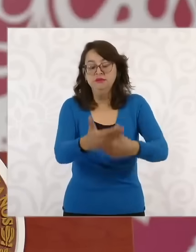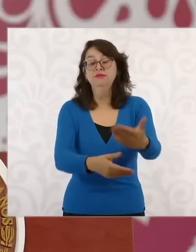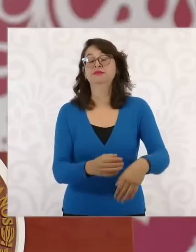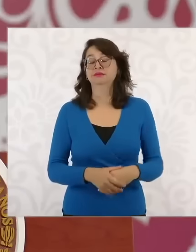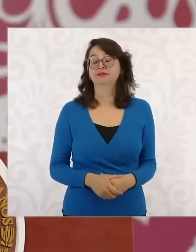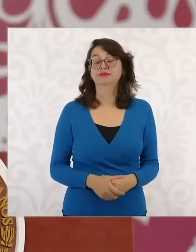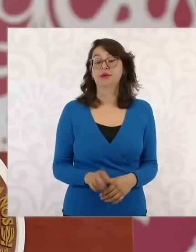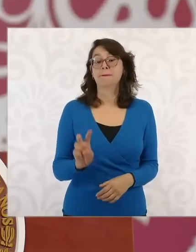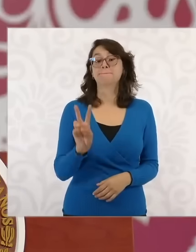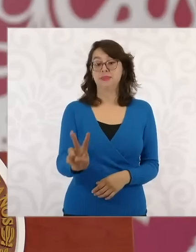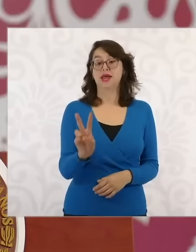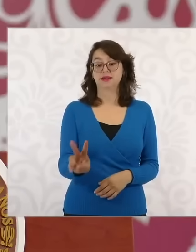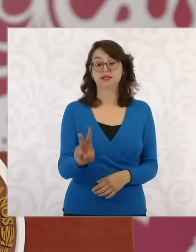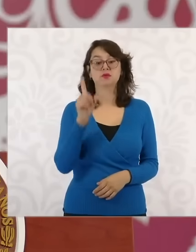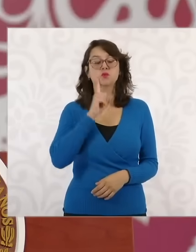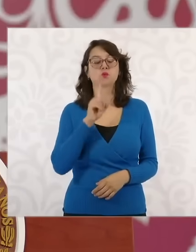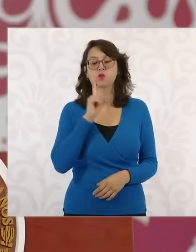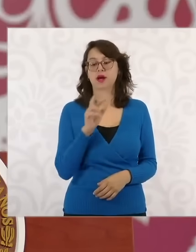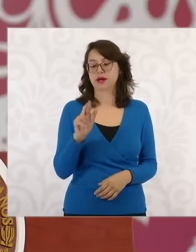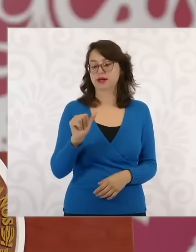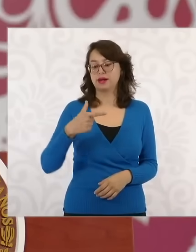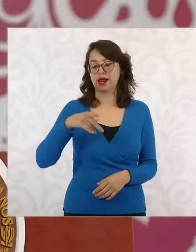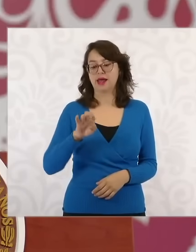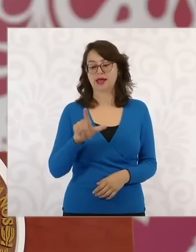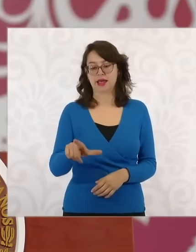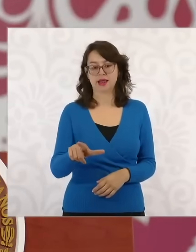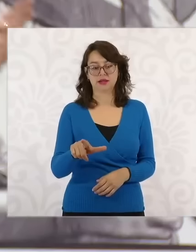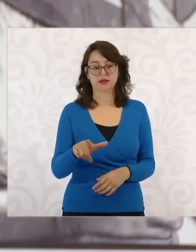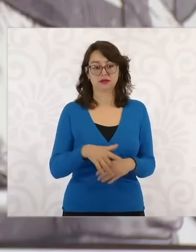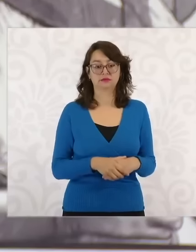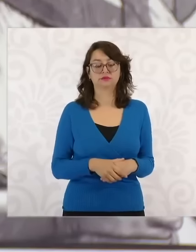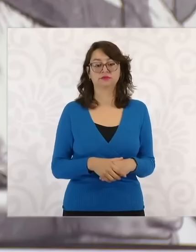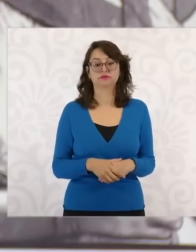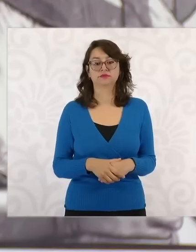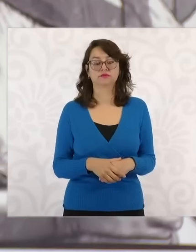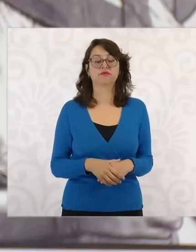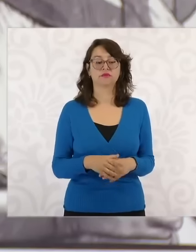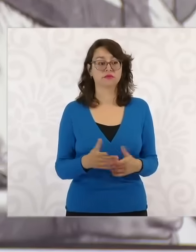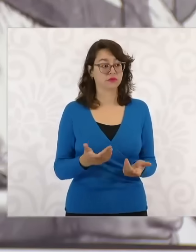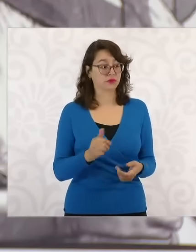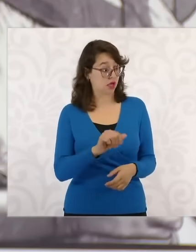viene Raquel Buen Rostro para informar. Ah, son otros. Bueno, que le incorpore esta parte, que le